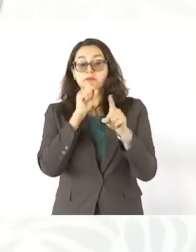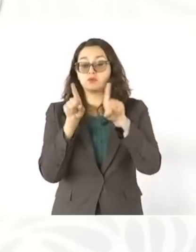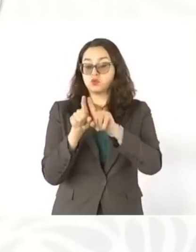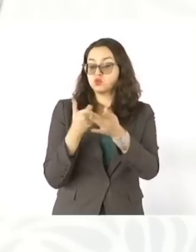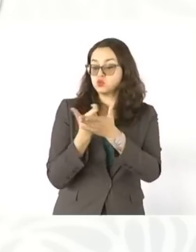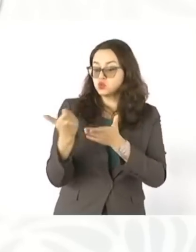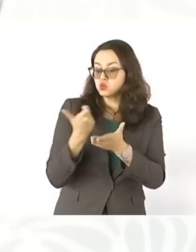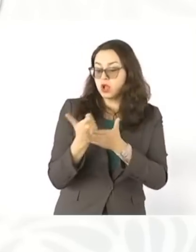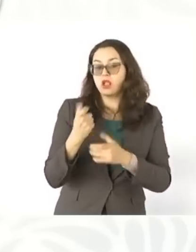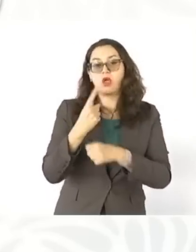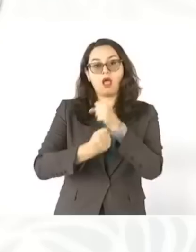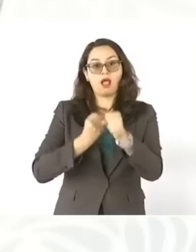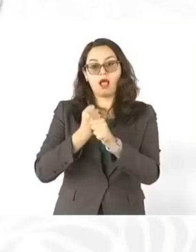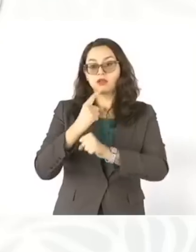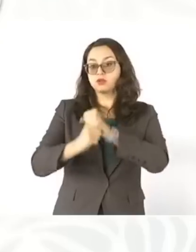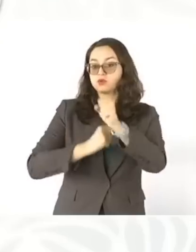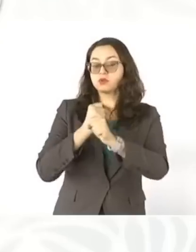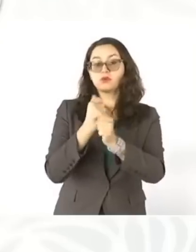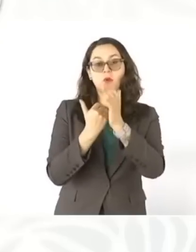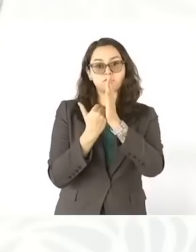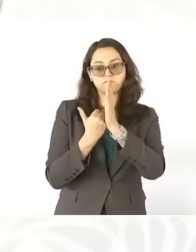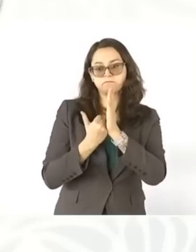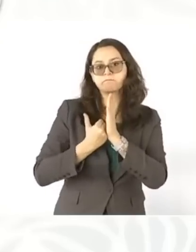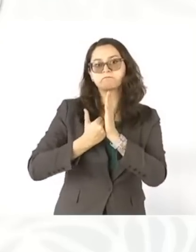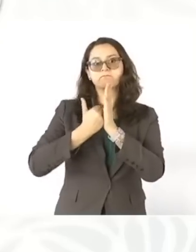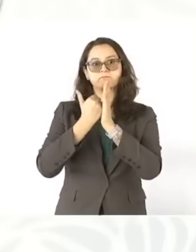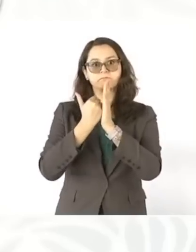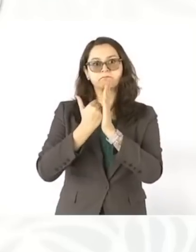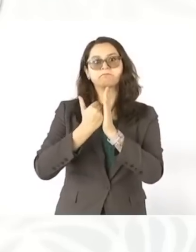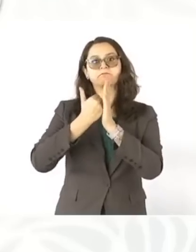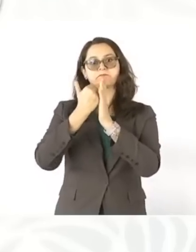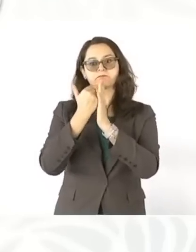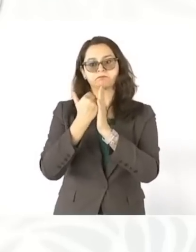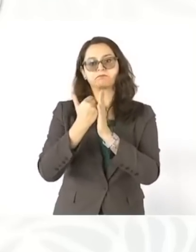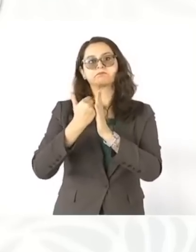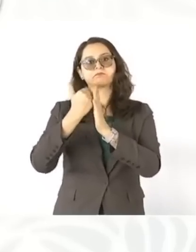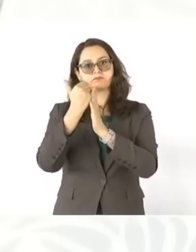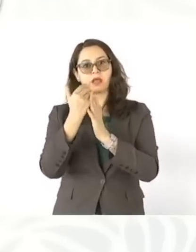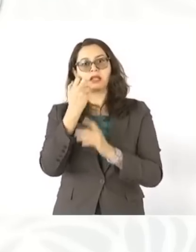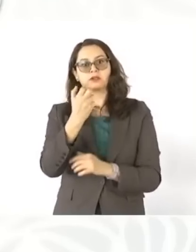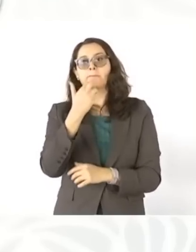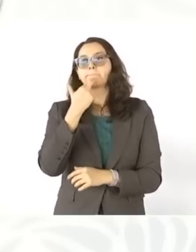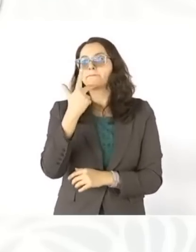con año y queremos que siga aumentando para mejorar la condición de vida de todas y todos